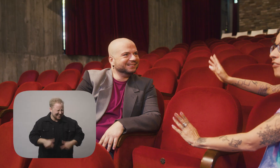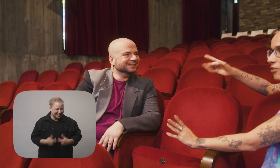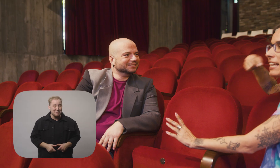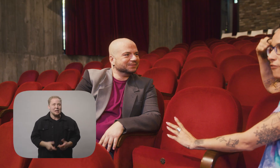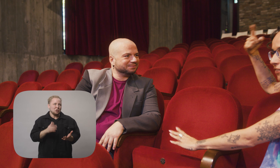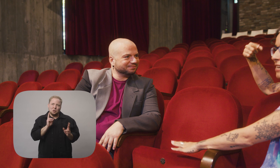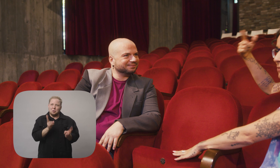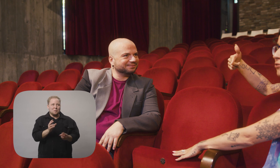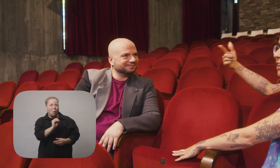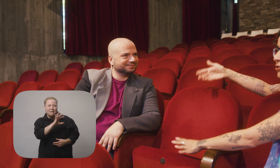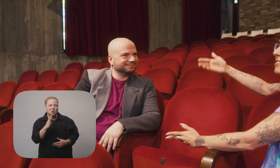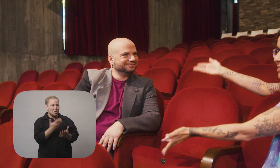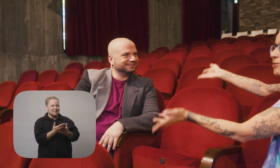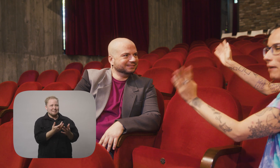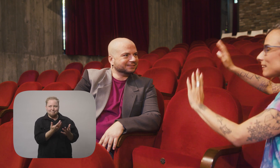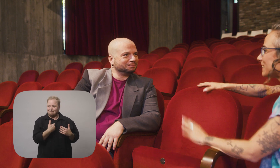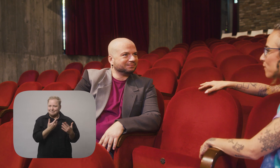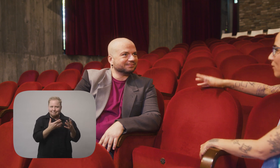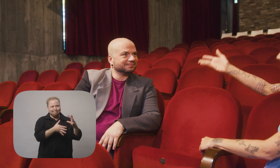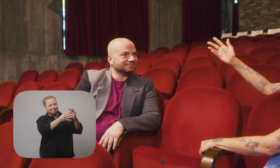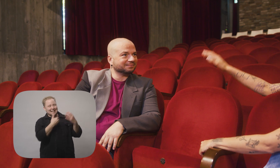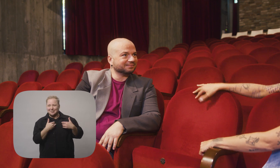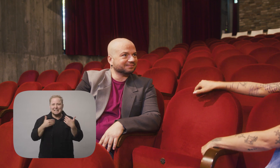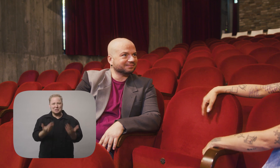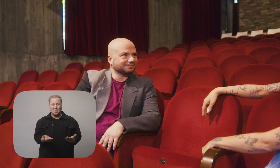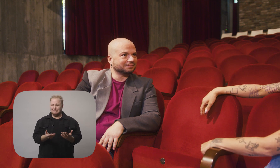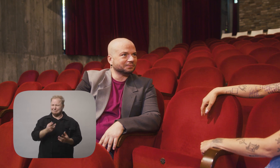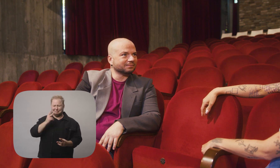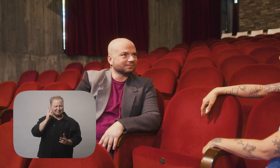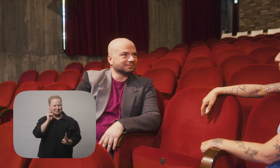Okay, weil mich Olaf Scholz dazu gebracht hat. Ja, völlig nachvollziehbar. Alles klar.